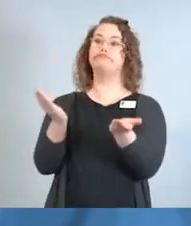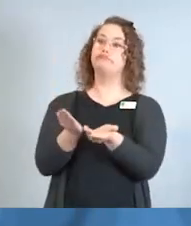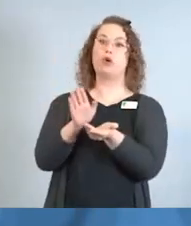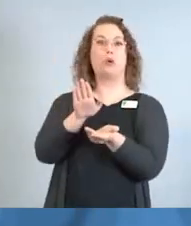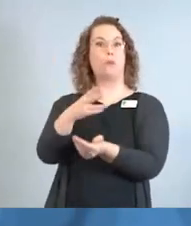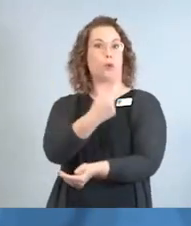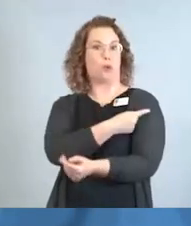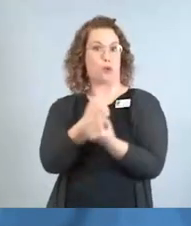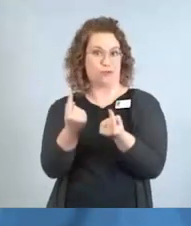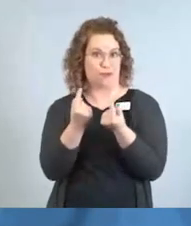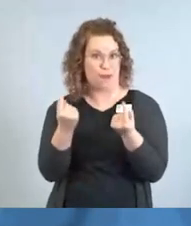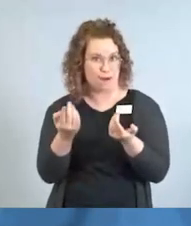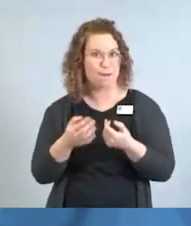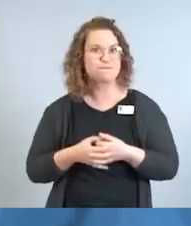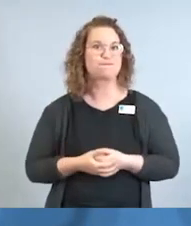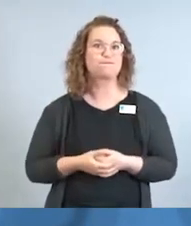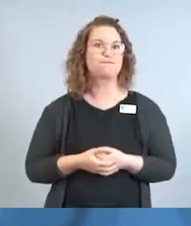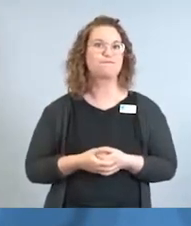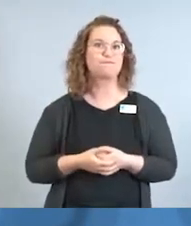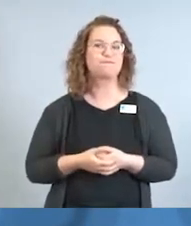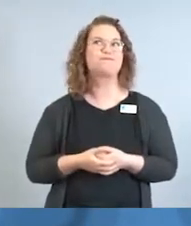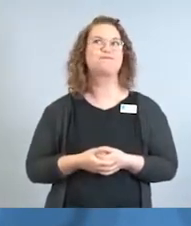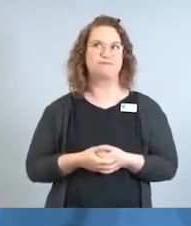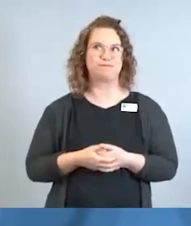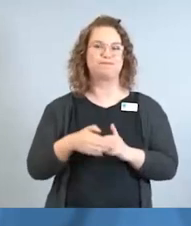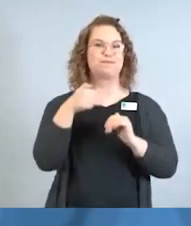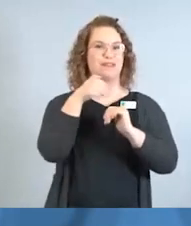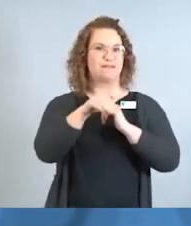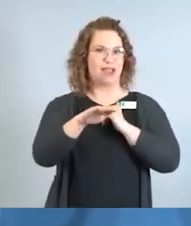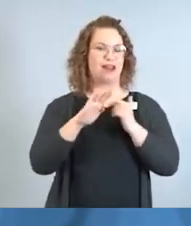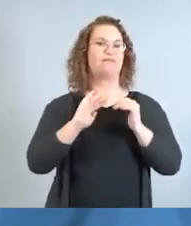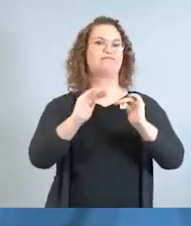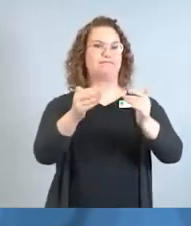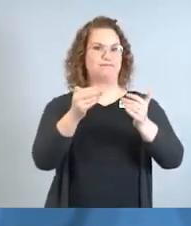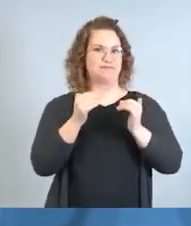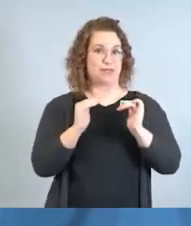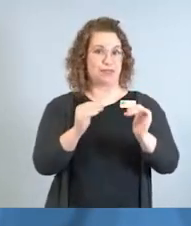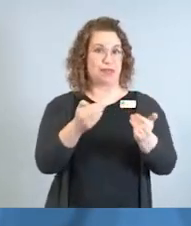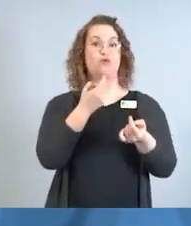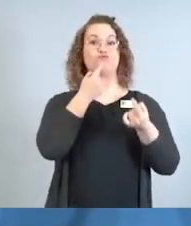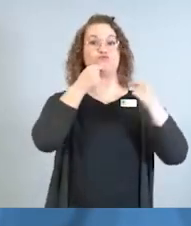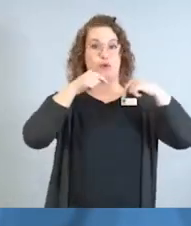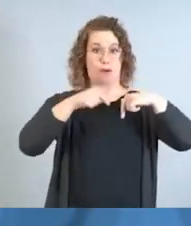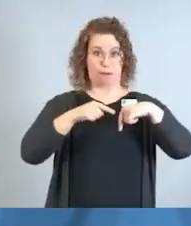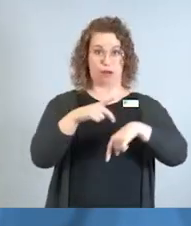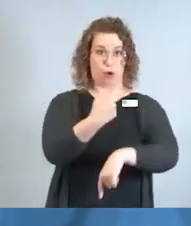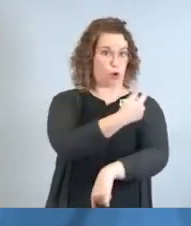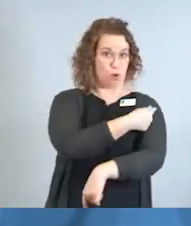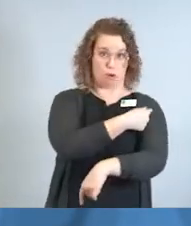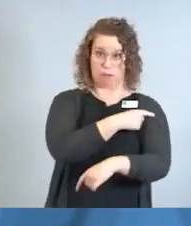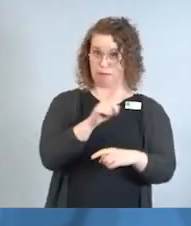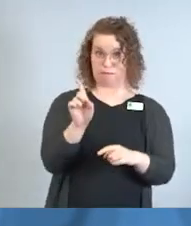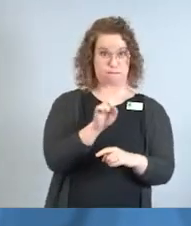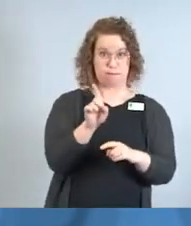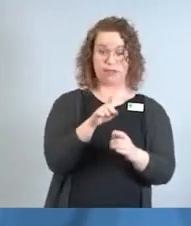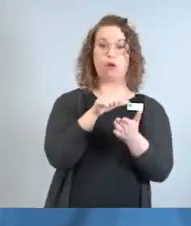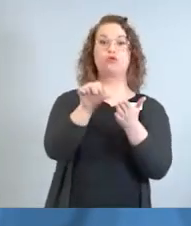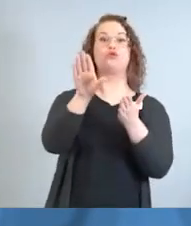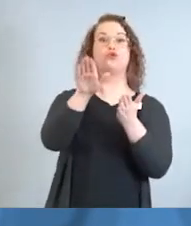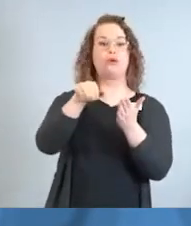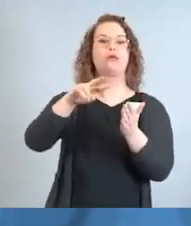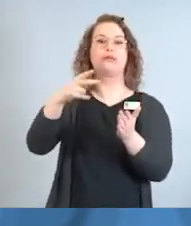Tässä vielä kertaukseksi, mitä koronarokotteita Suomeen ollaan hankkimassa tai hankittu ja niiden määriä.